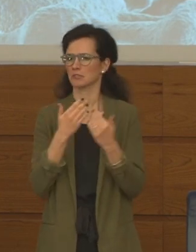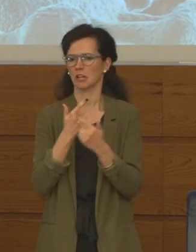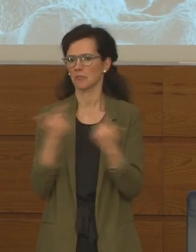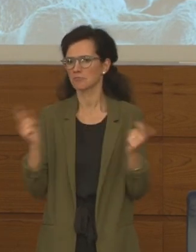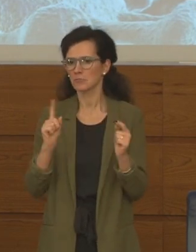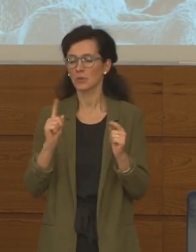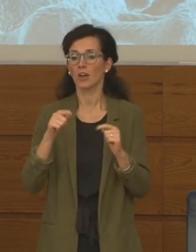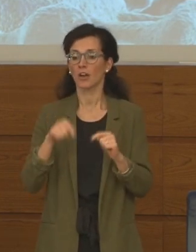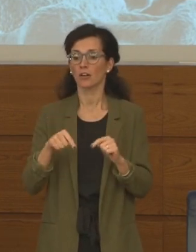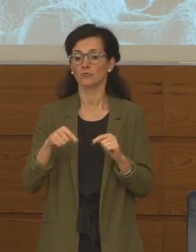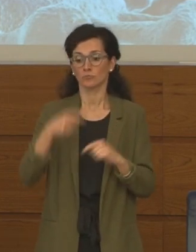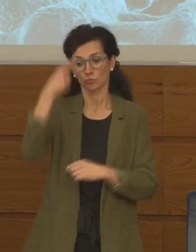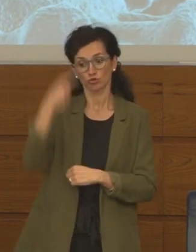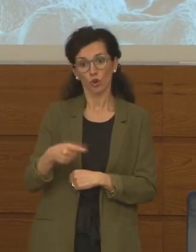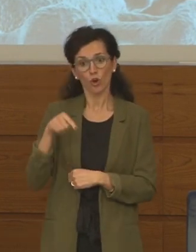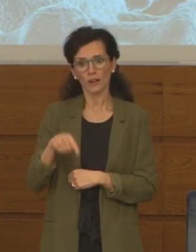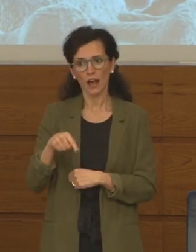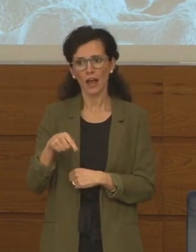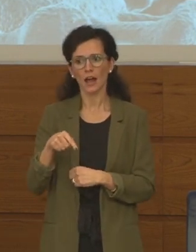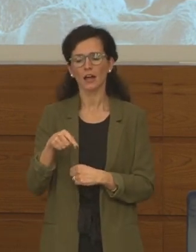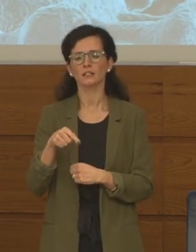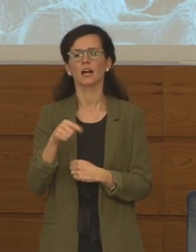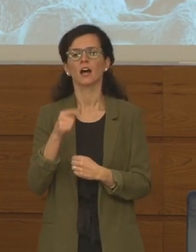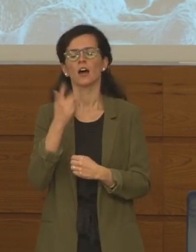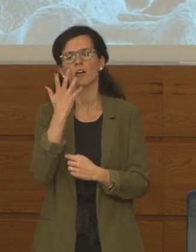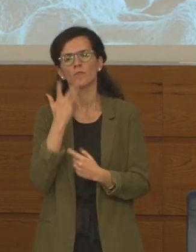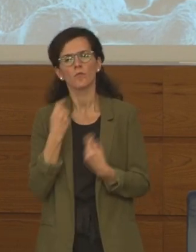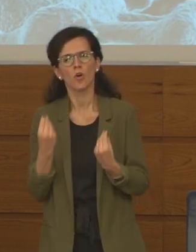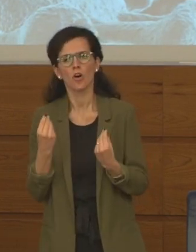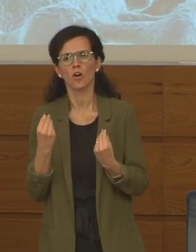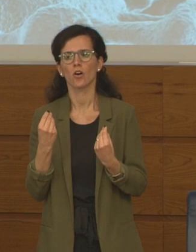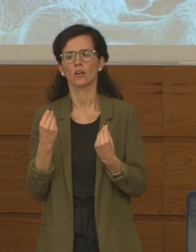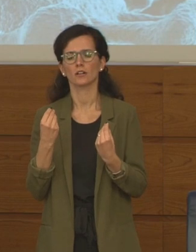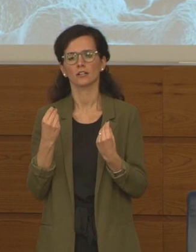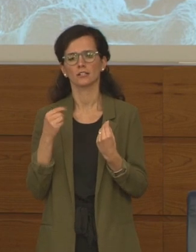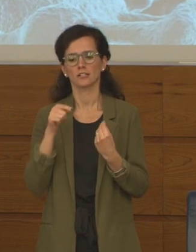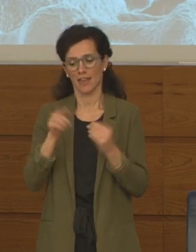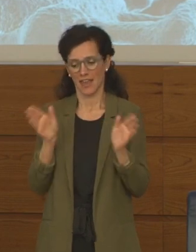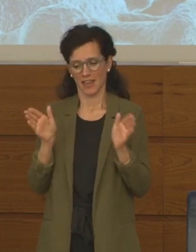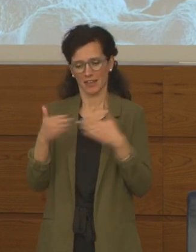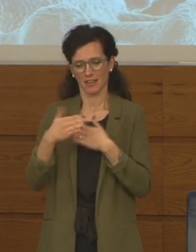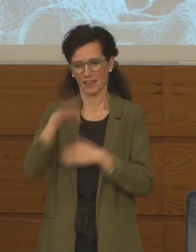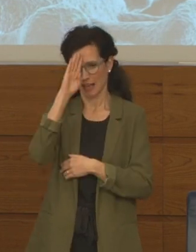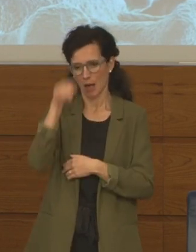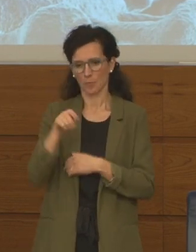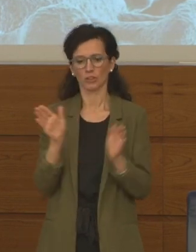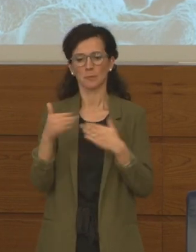l'esigenza di accentrare in capo al Dipartimento della protezione civile